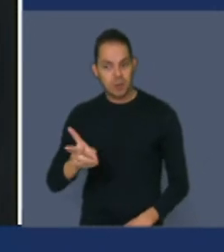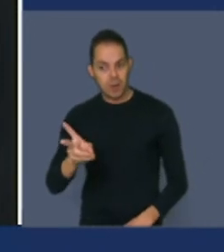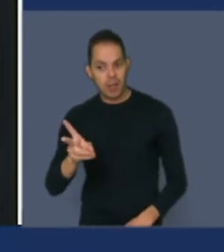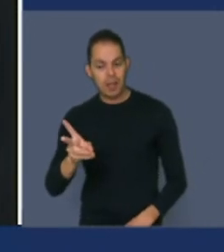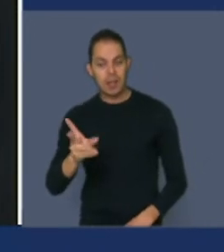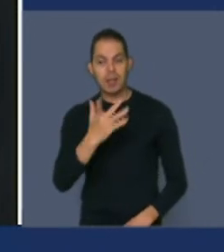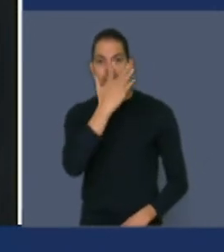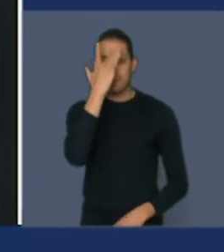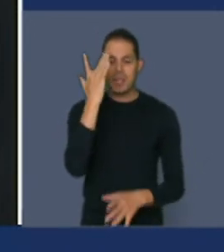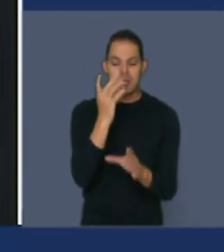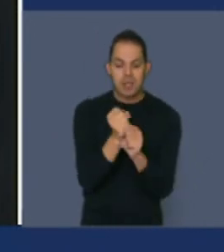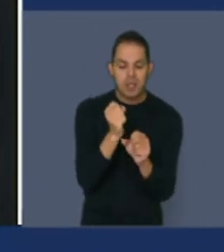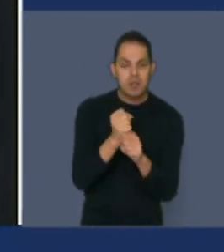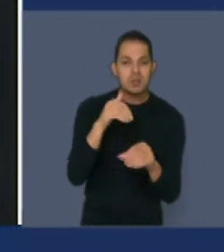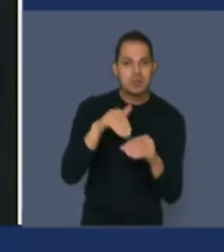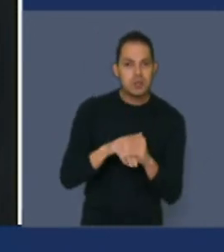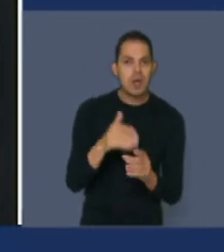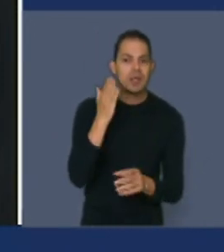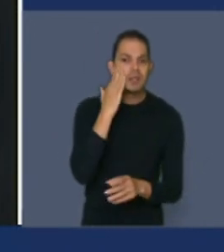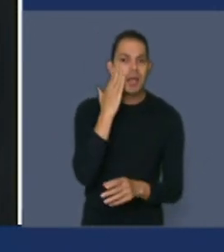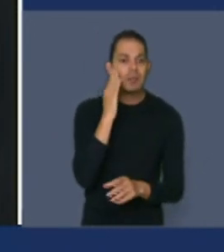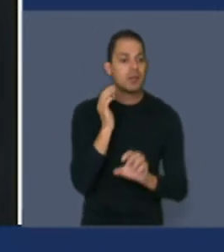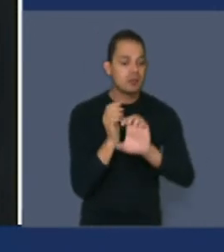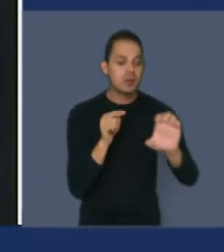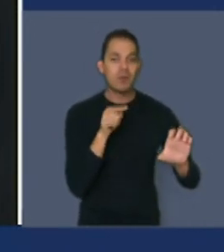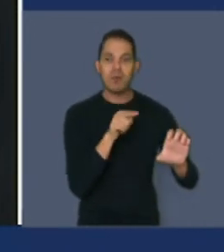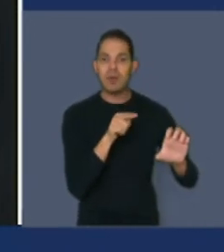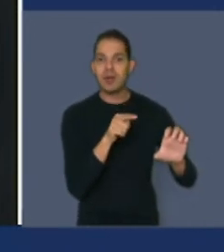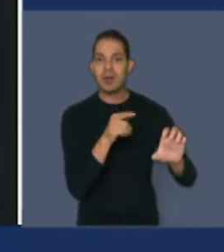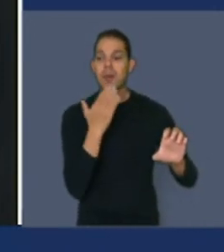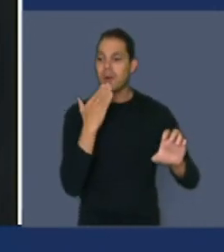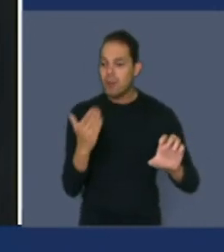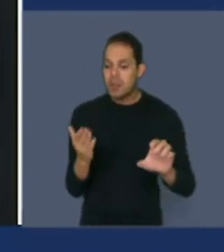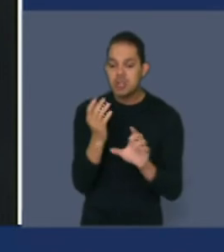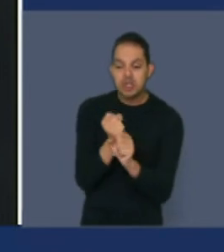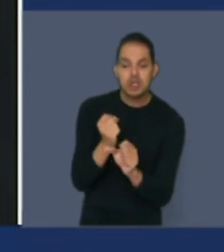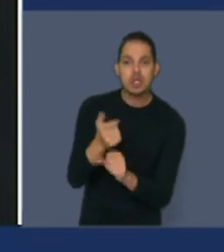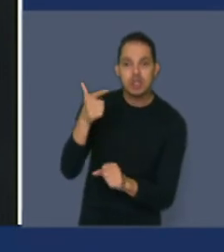AUDITAGEM DA ELEIÇÃO? ELES! ELES VÃO PEDIR-- [SOA A CAMPAINHA]. A AUDITAGEM DA ELEIÇÃO, SENHOR PRESIDENTE.